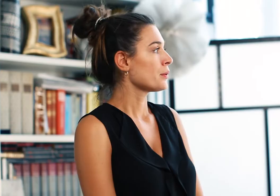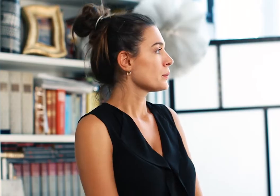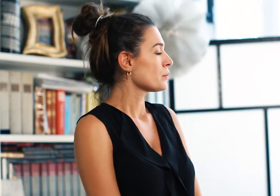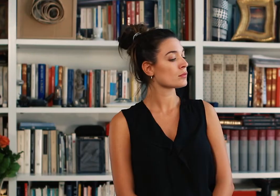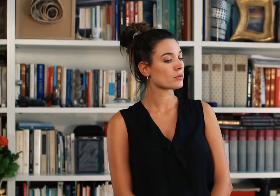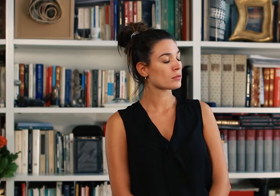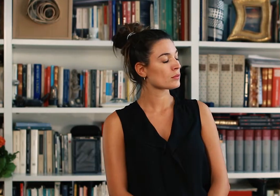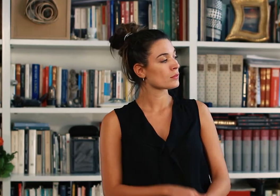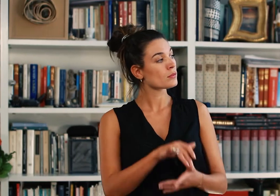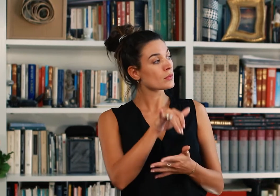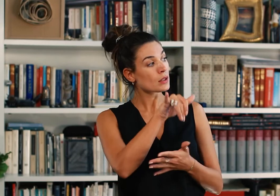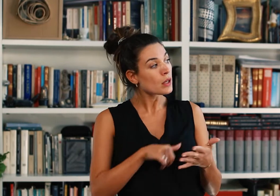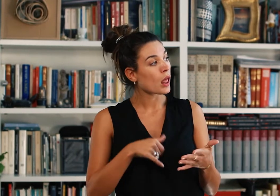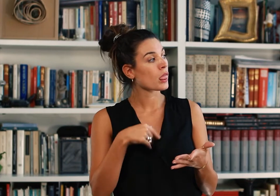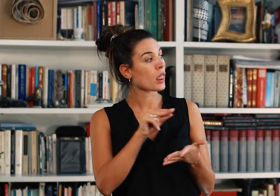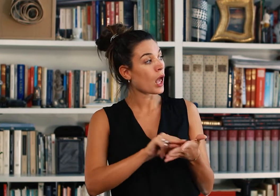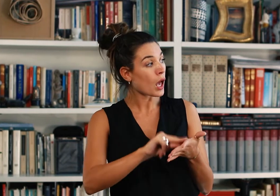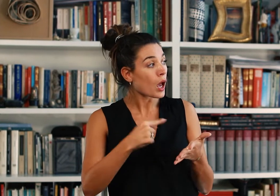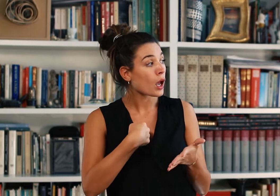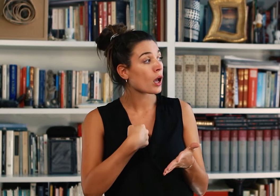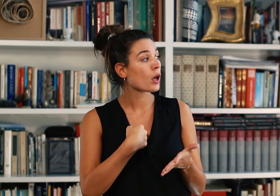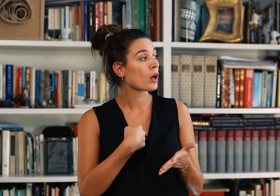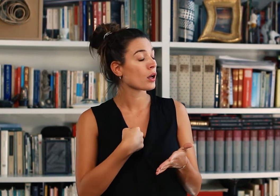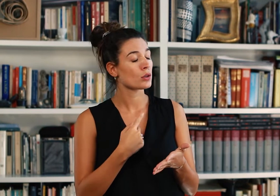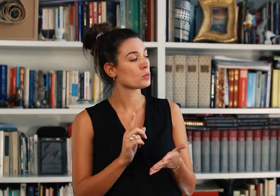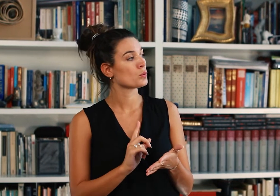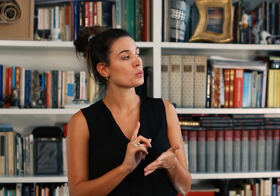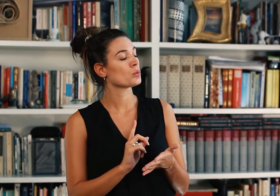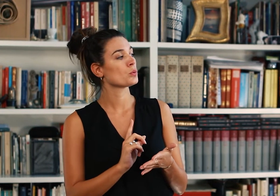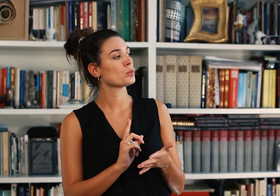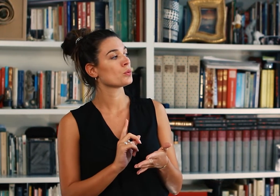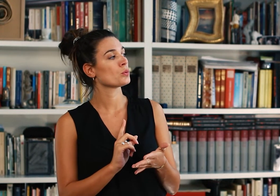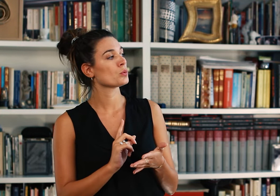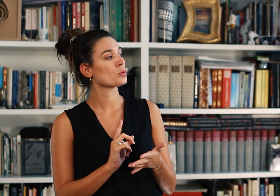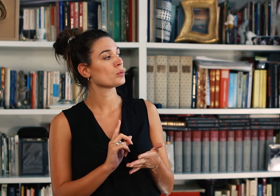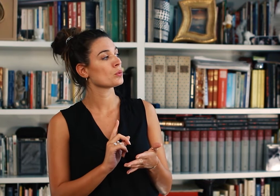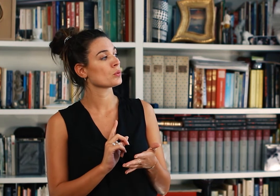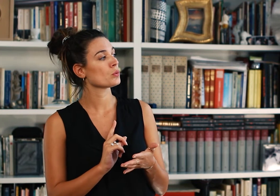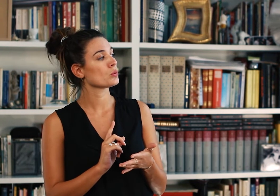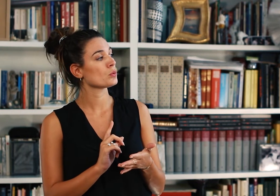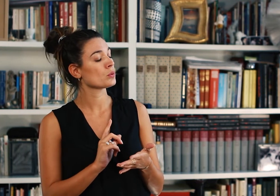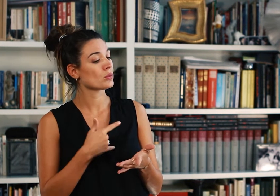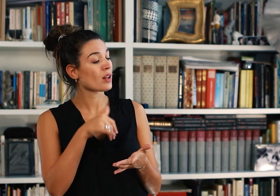Madame Blanche rimase immobile, senza abbassare lo sguardo, senza tradire il minimo stupore, poi quel che disse fu: "Non sono stata io a scriverla." Silenzio.